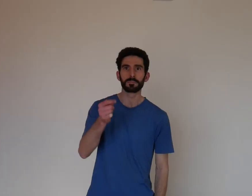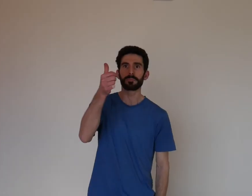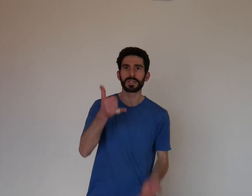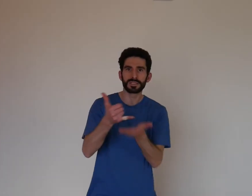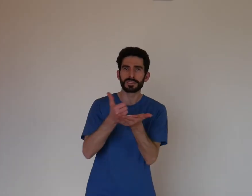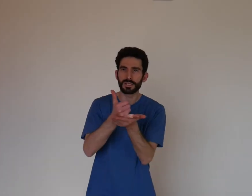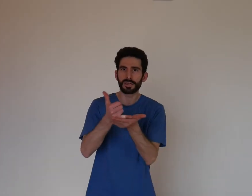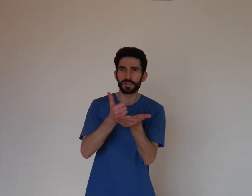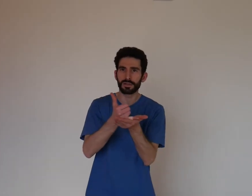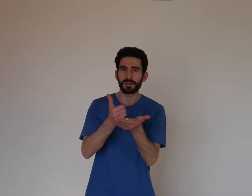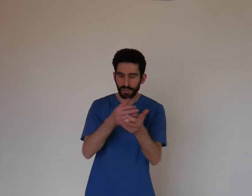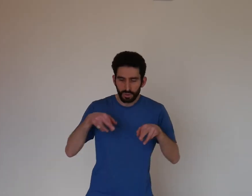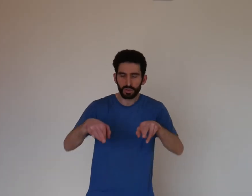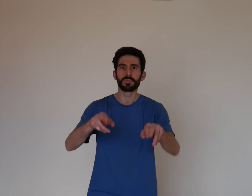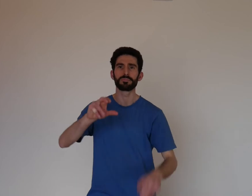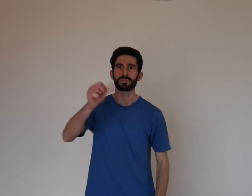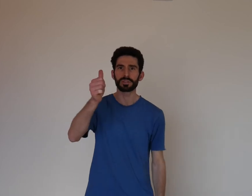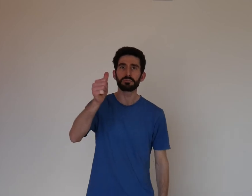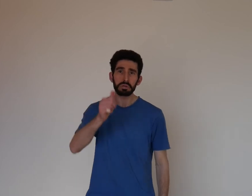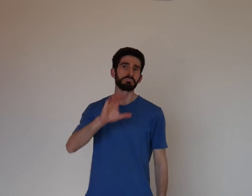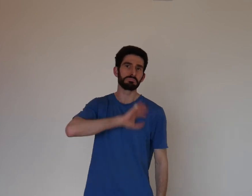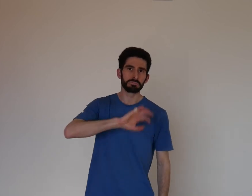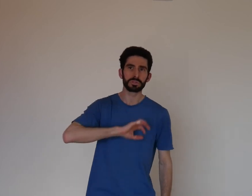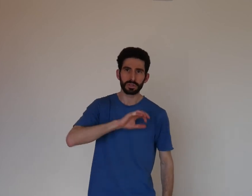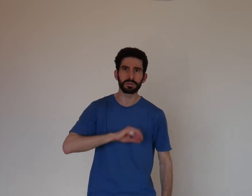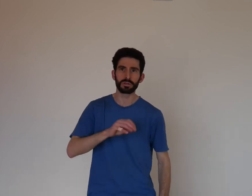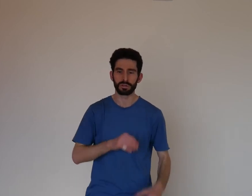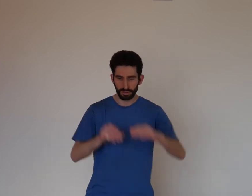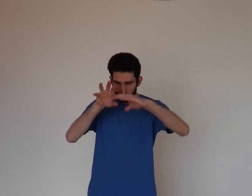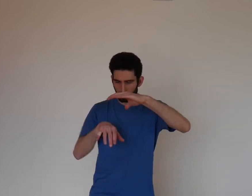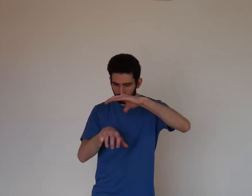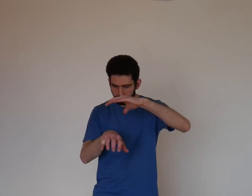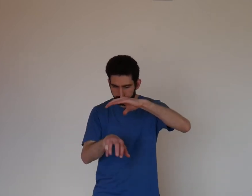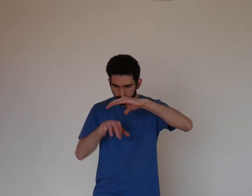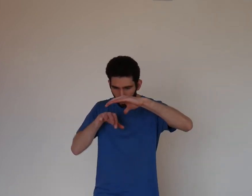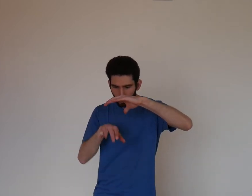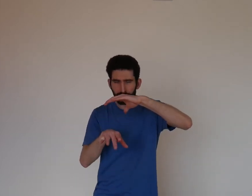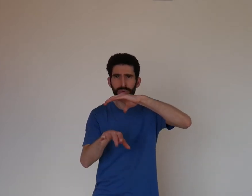Sur la presqu'île de Lyon, dans la rue principale, on a essayé d'installer un égout